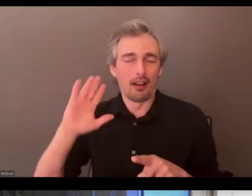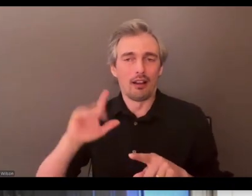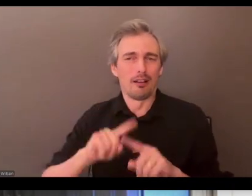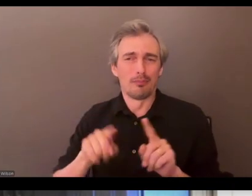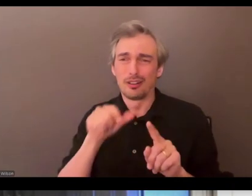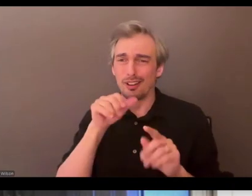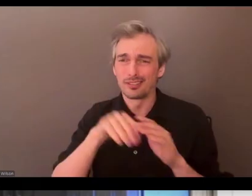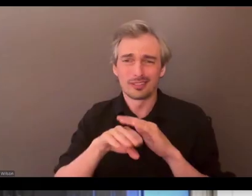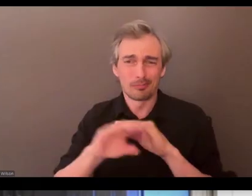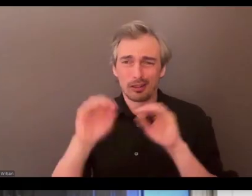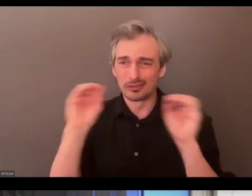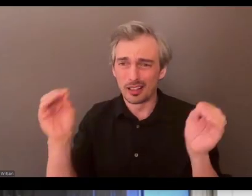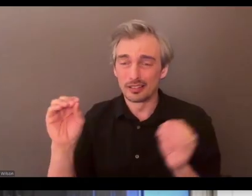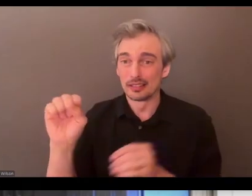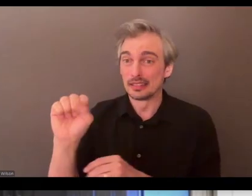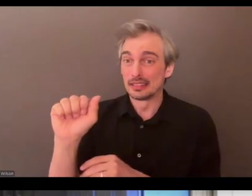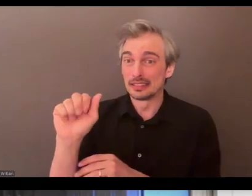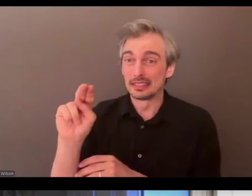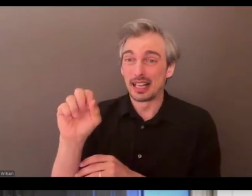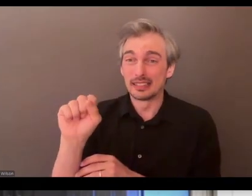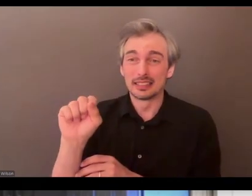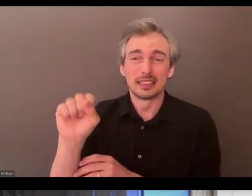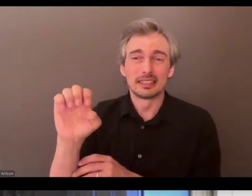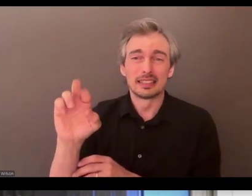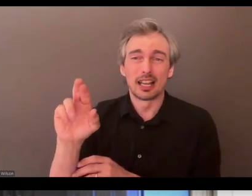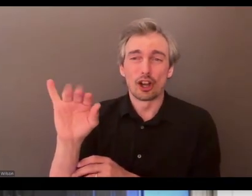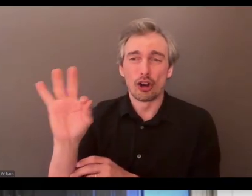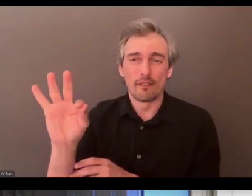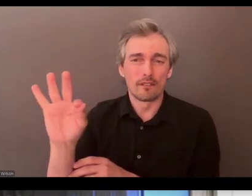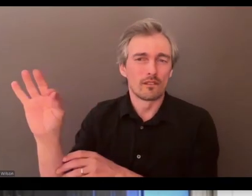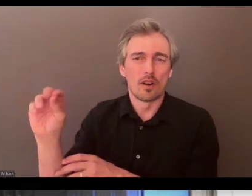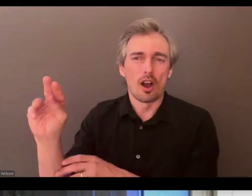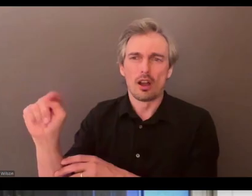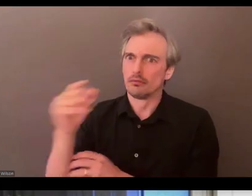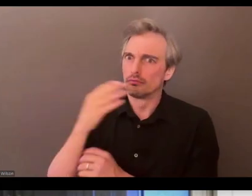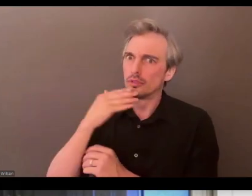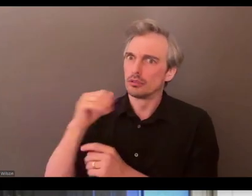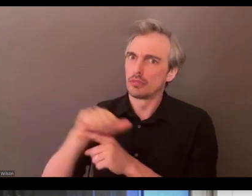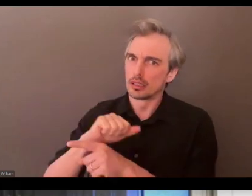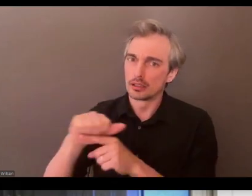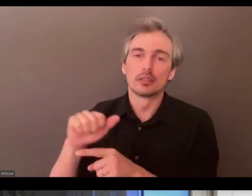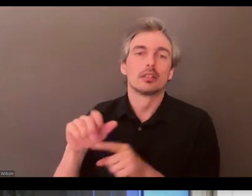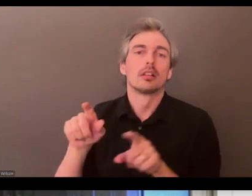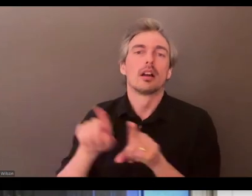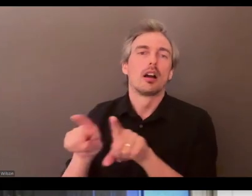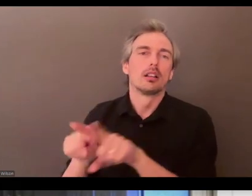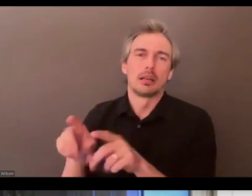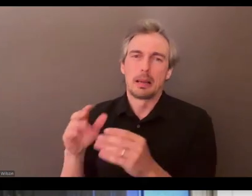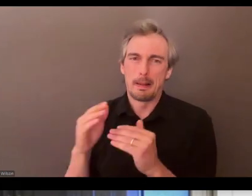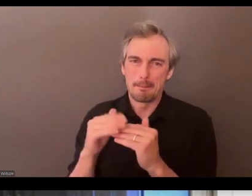サンセリフフォントを使うのが良い実践です。 チャ ート内では最低でも 12から 14ポイントにするべきです。